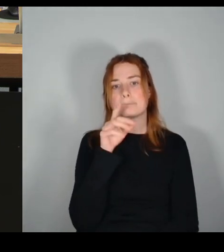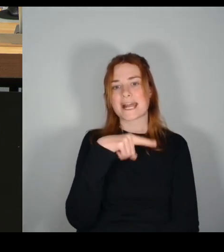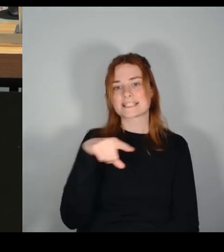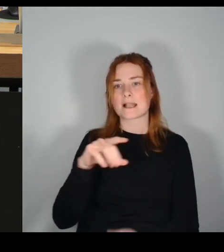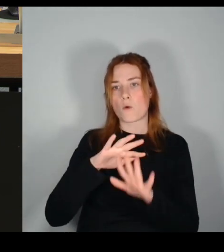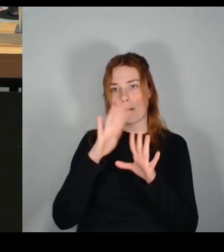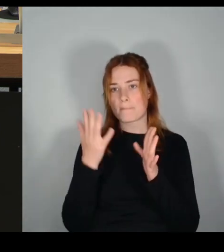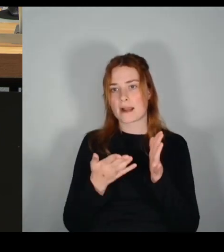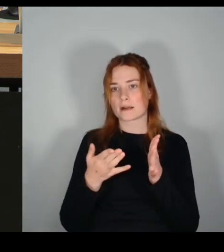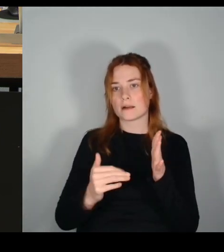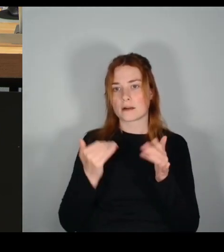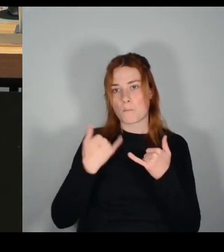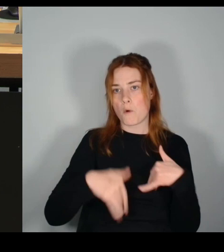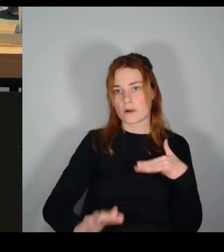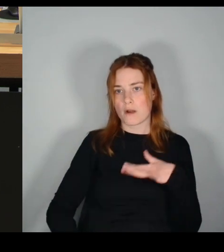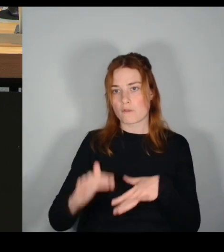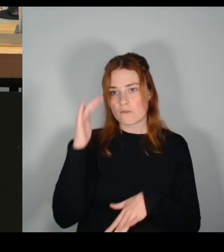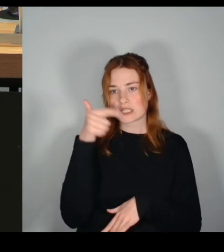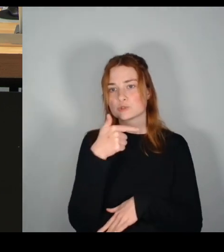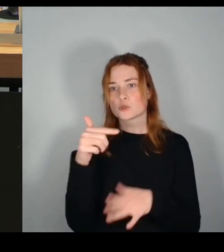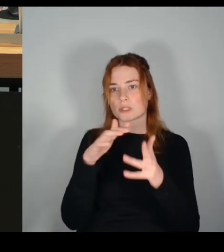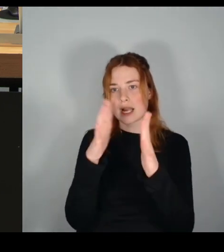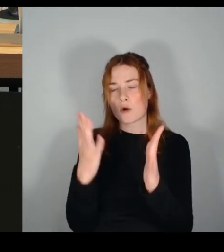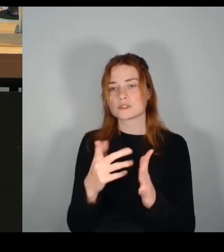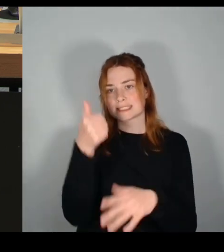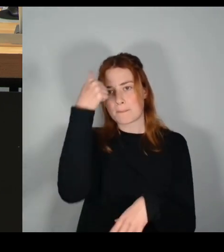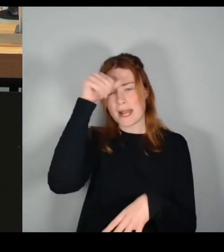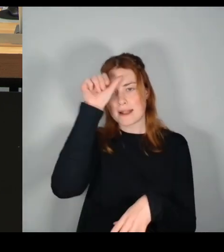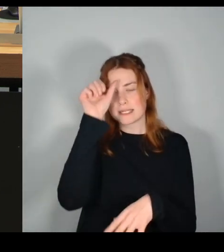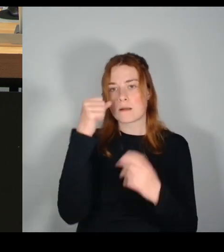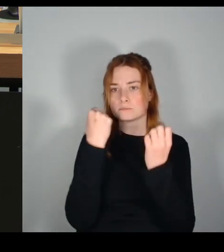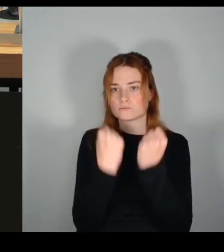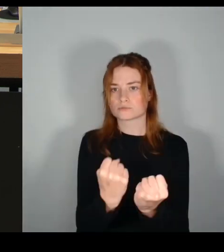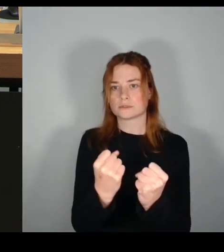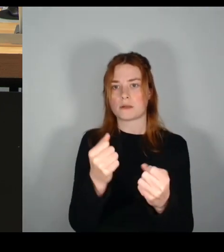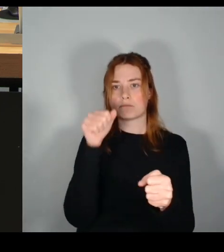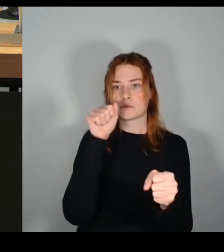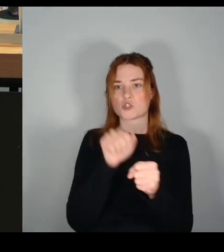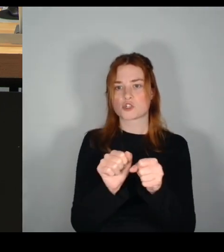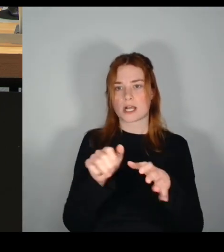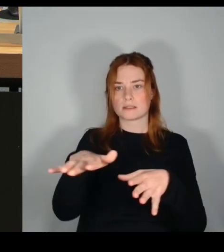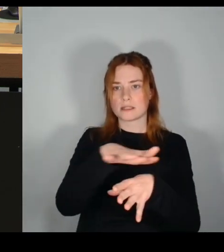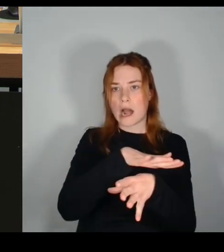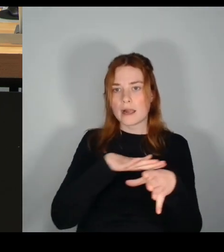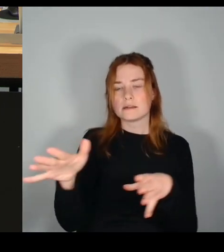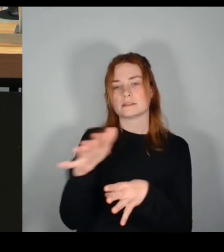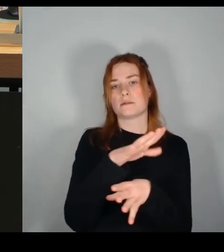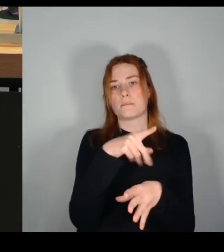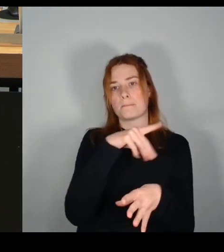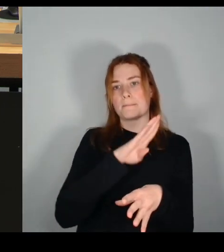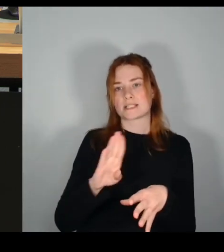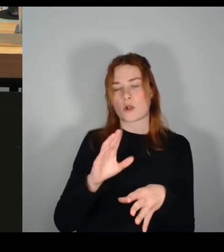Oder der Tuntenhaus gehört zum Prenzlauer Berg, genauso wie der Döner zu Berlin, so dass glaube ich, da sind wir uns wahrscheinlich die allermeisten einig